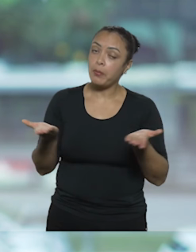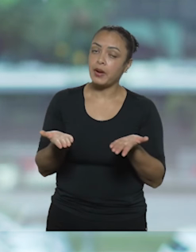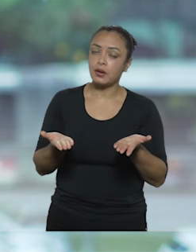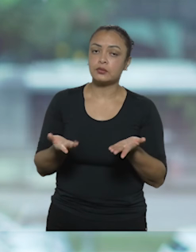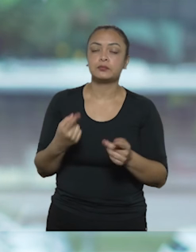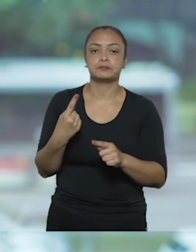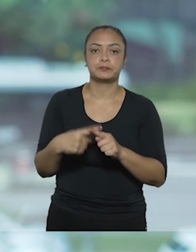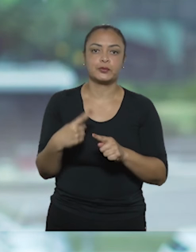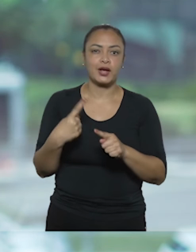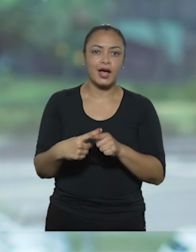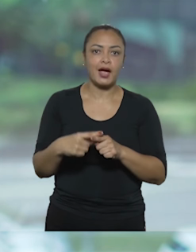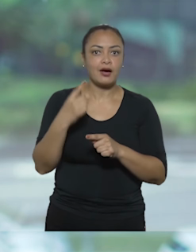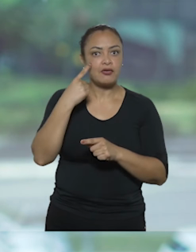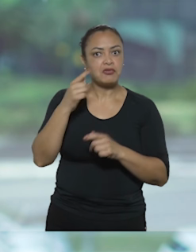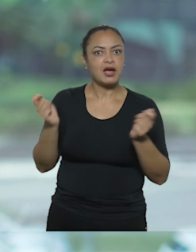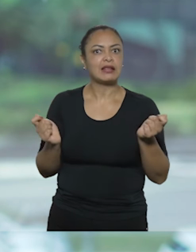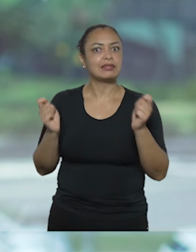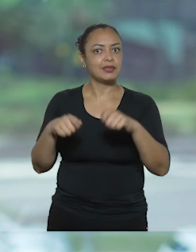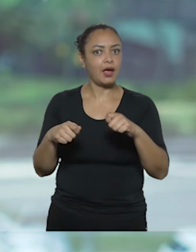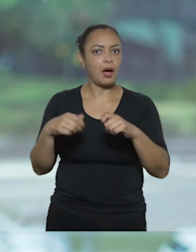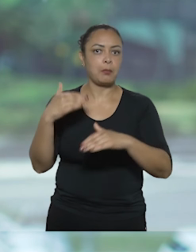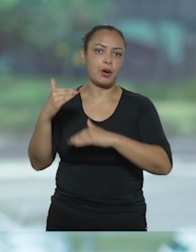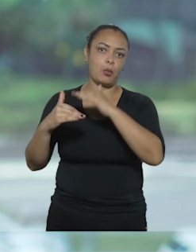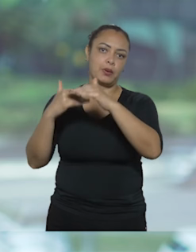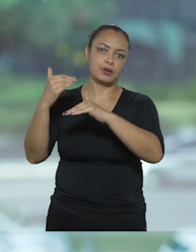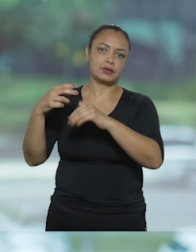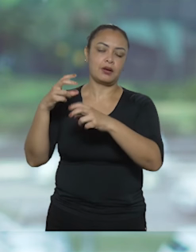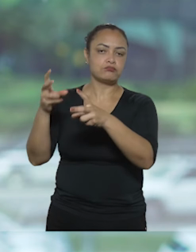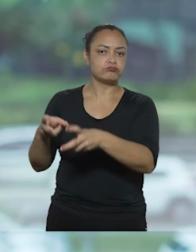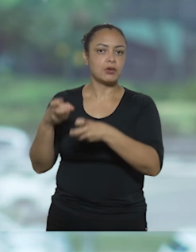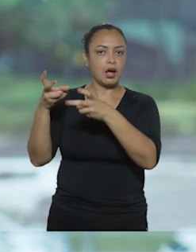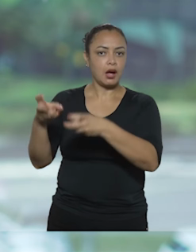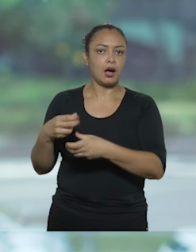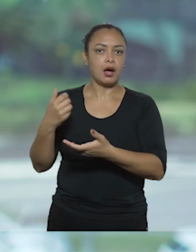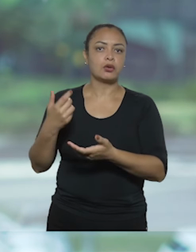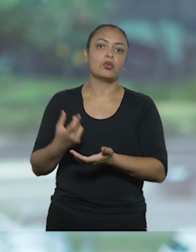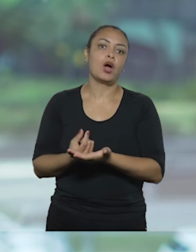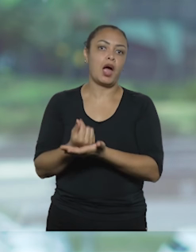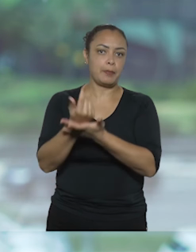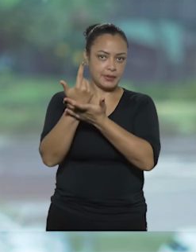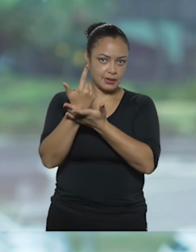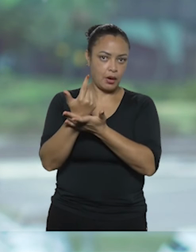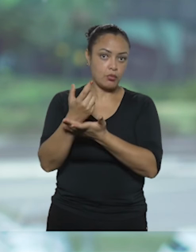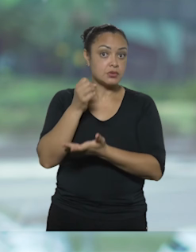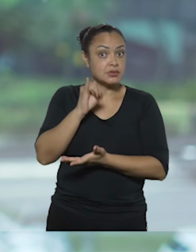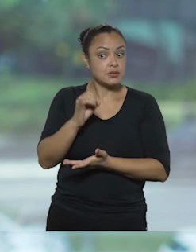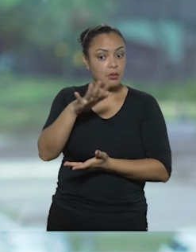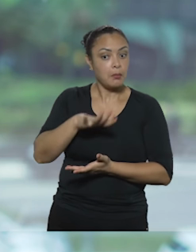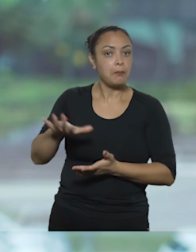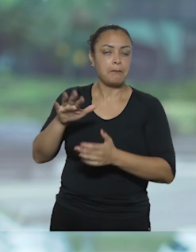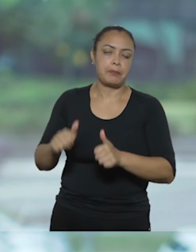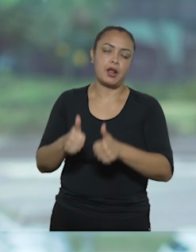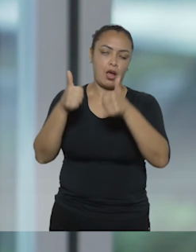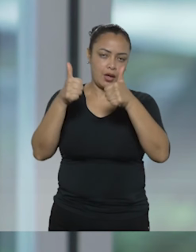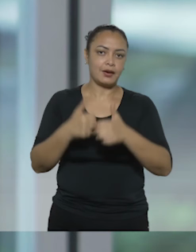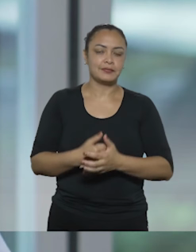Já que aqui a gente vê um bom potencial de ganho de capital quando melhorar o cenário no mercado local.